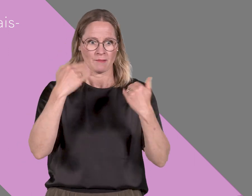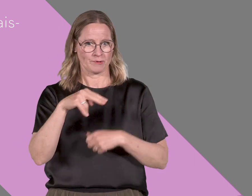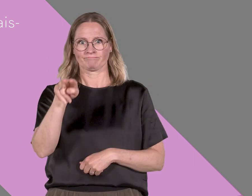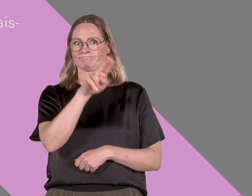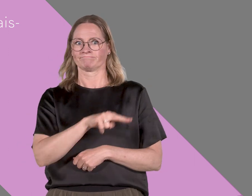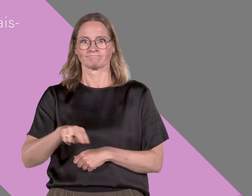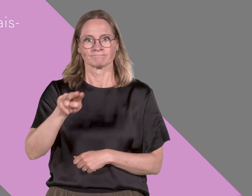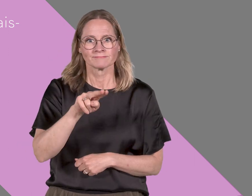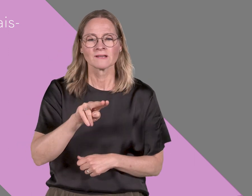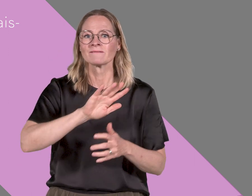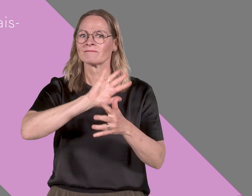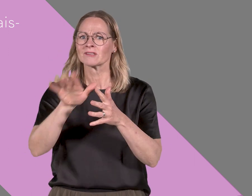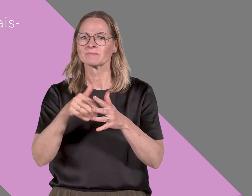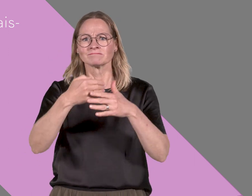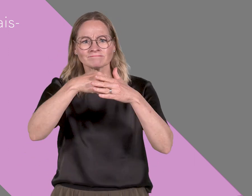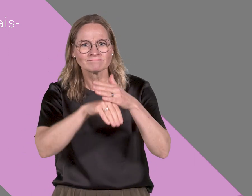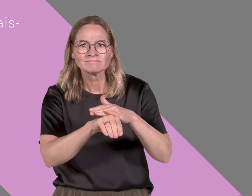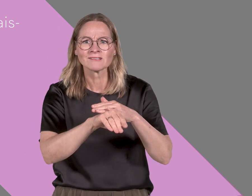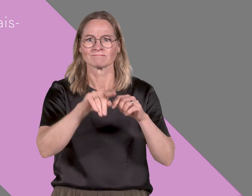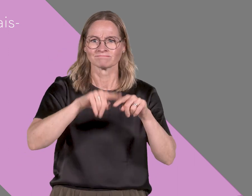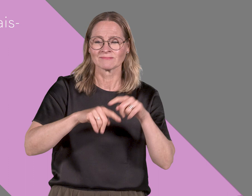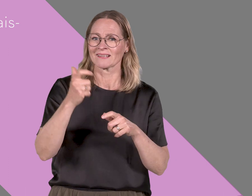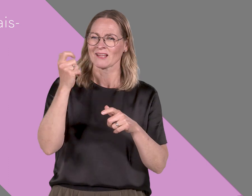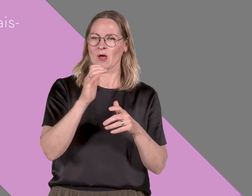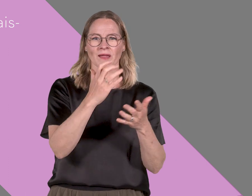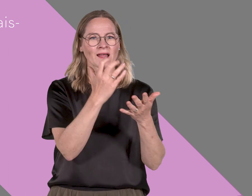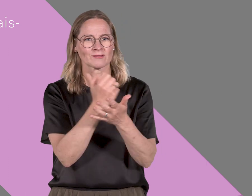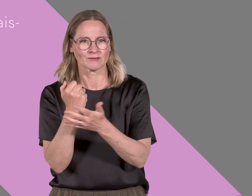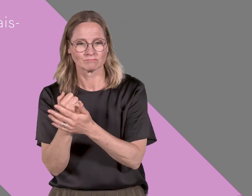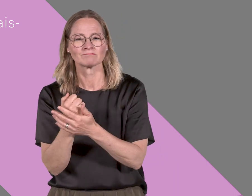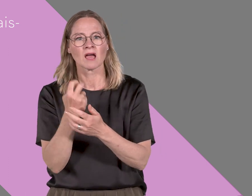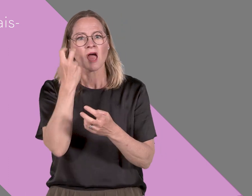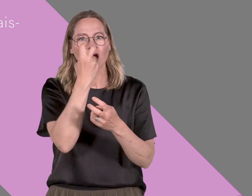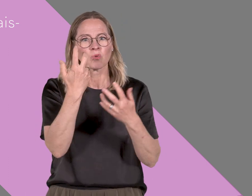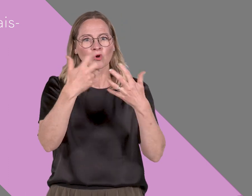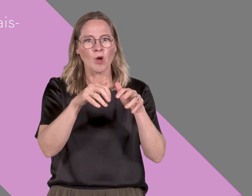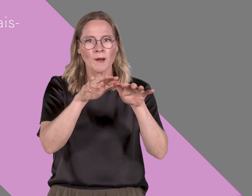ja Kelan etuuksia koskevaa viittomakielistä sisältöä -